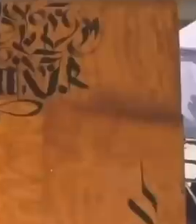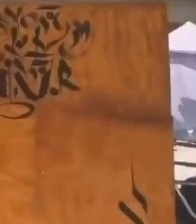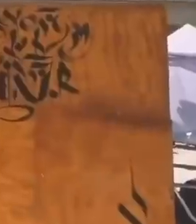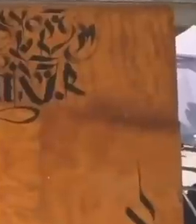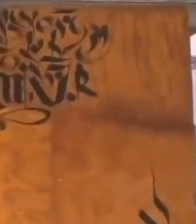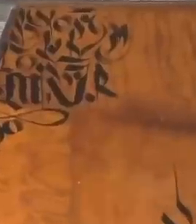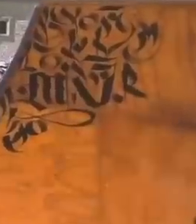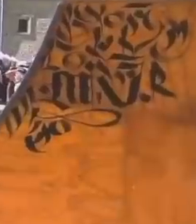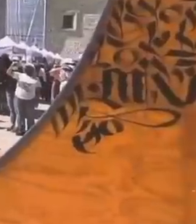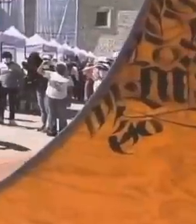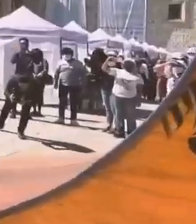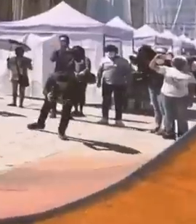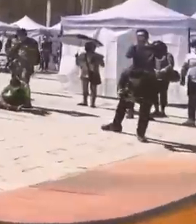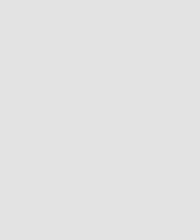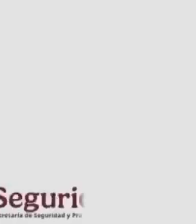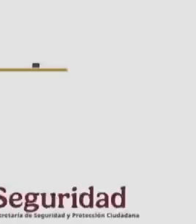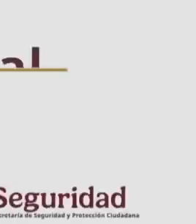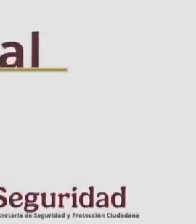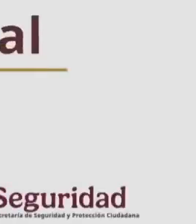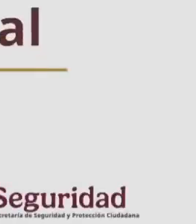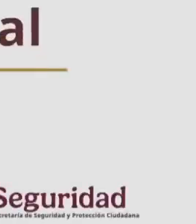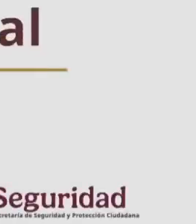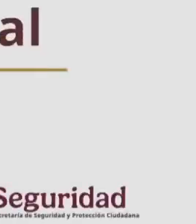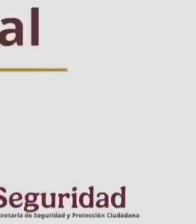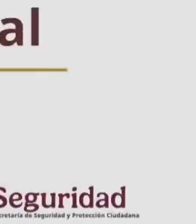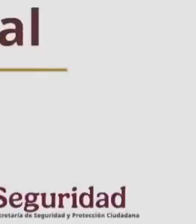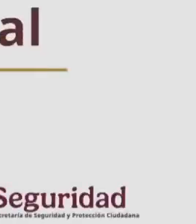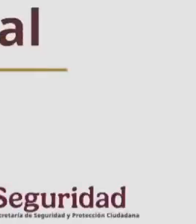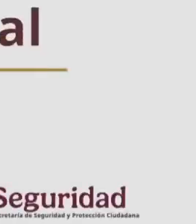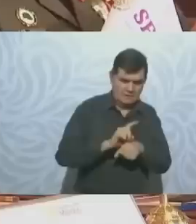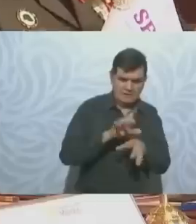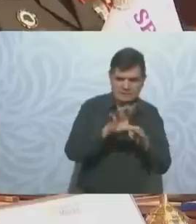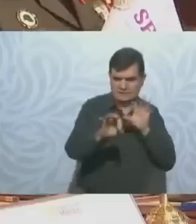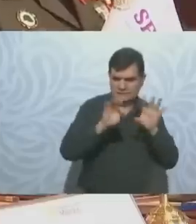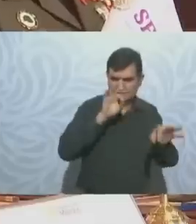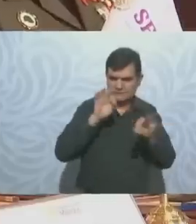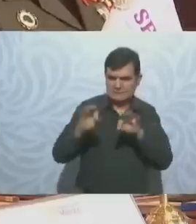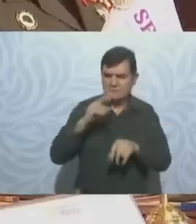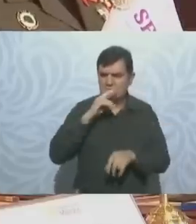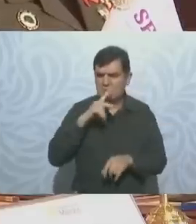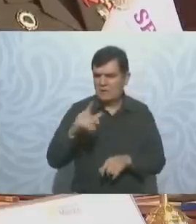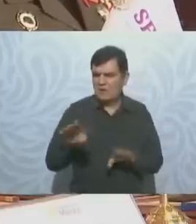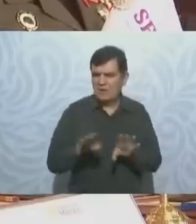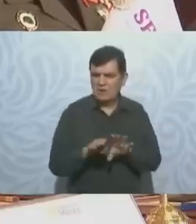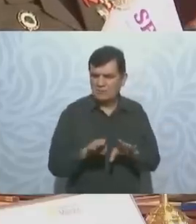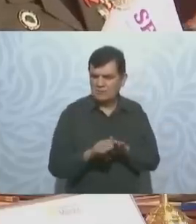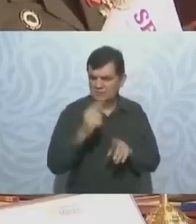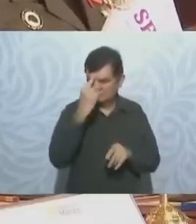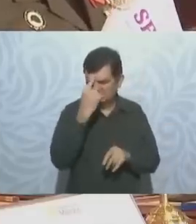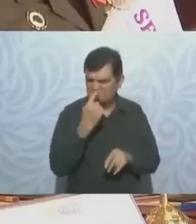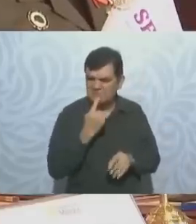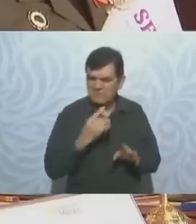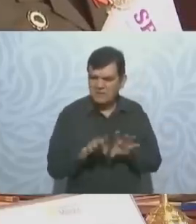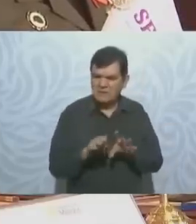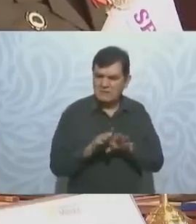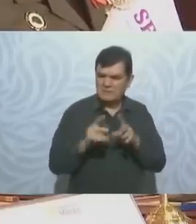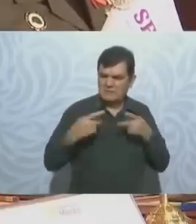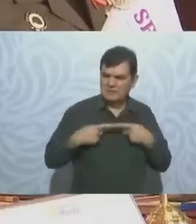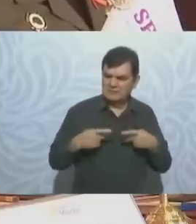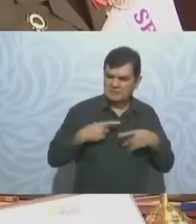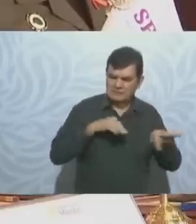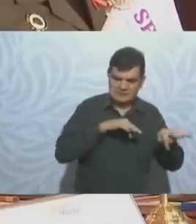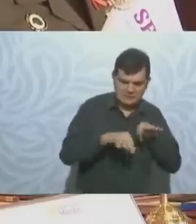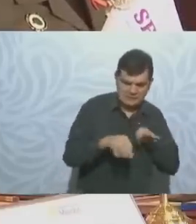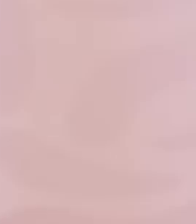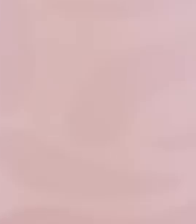todos la base de la estrategia de seguridad es la atención a las causas en este rubro la secretaría